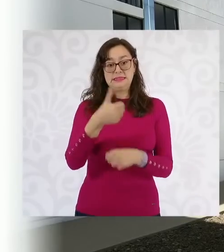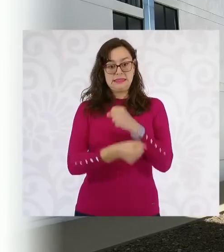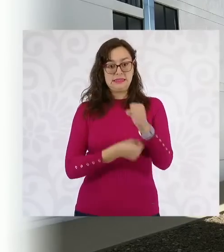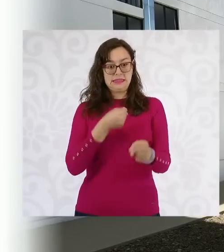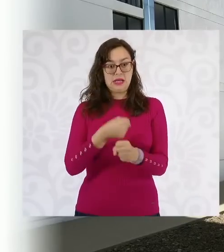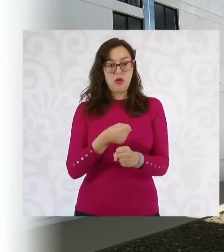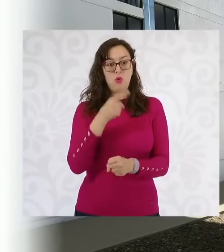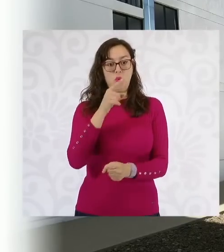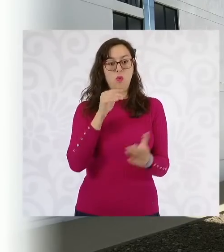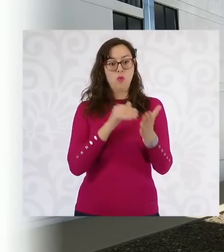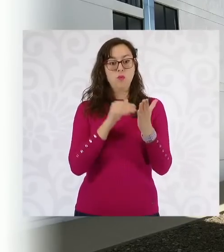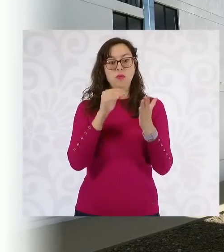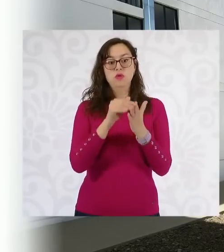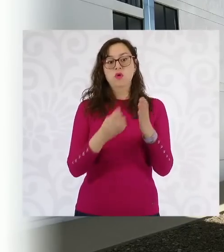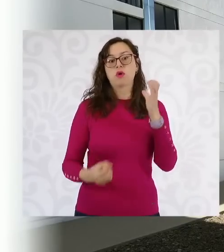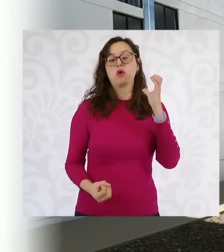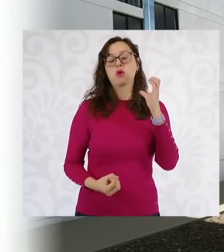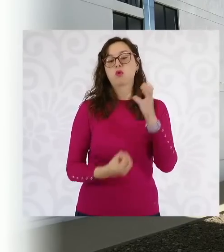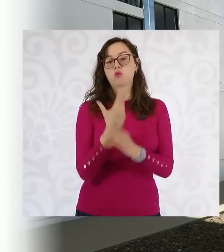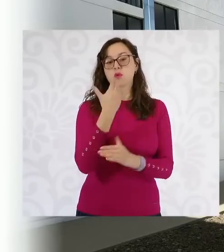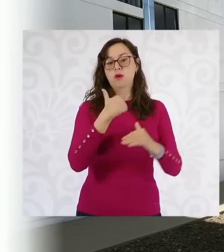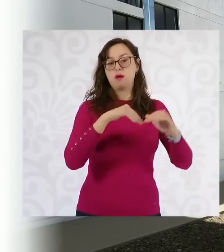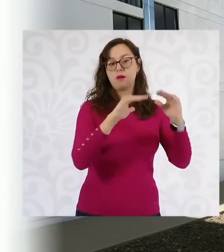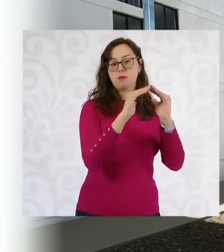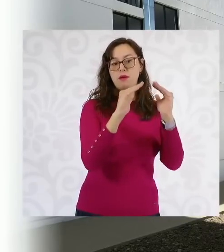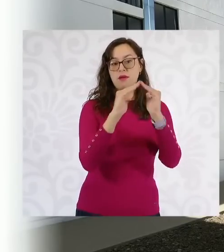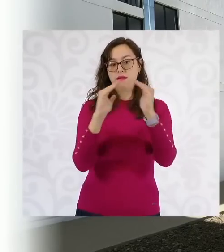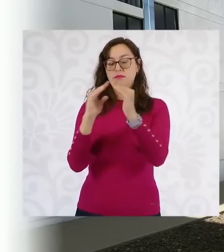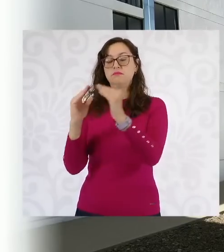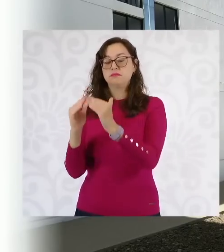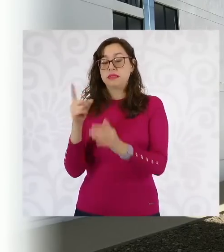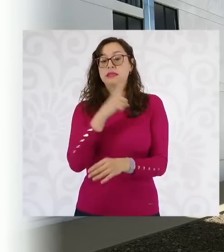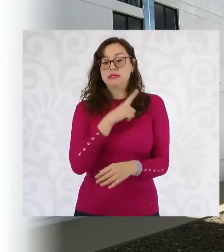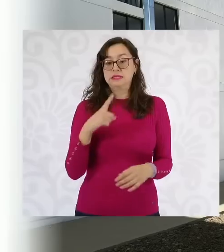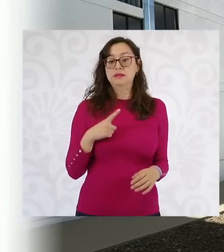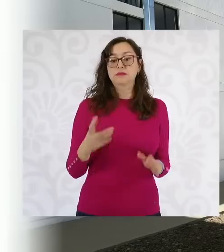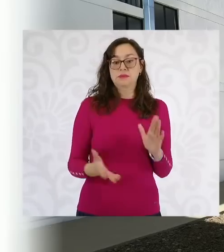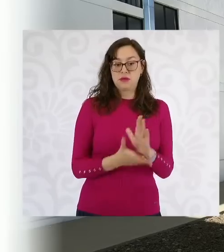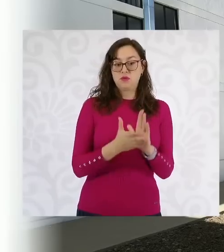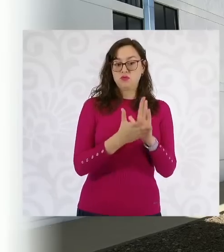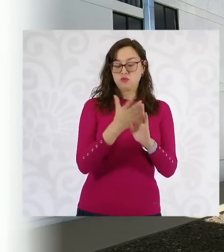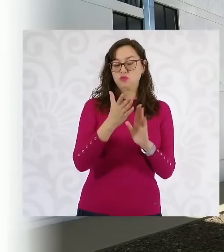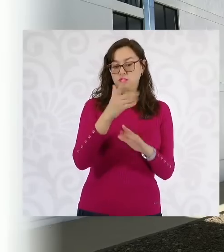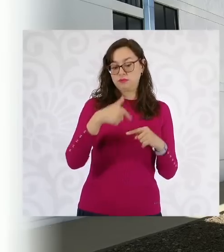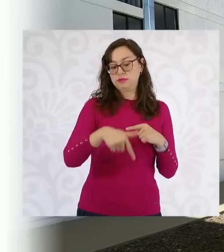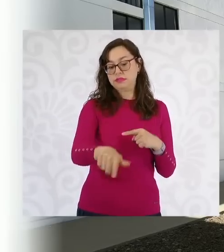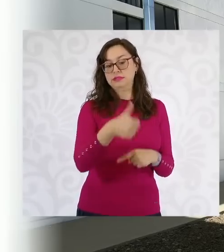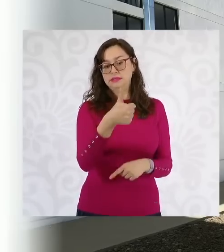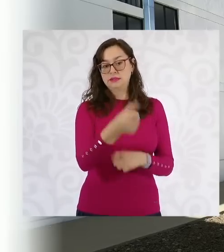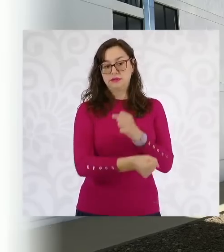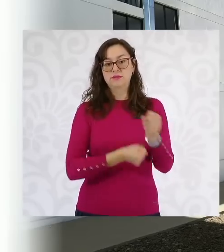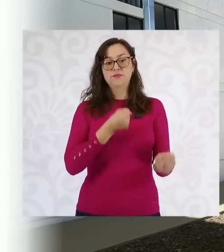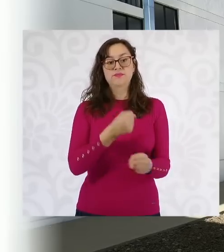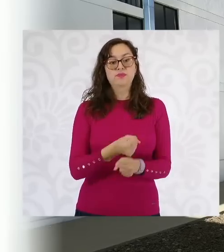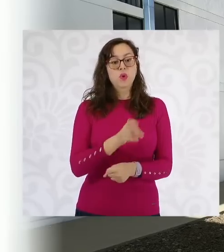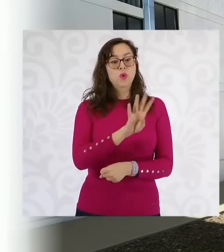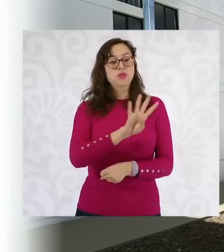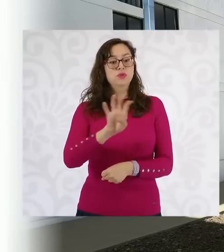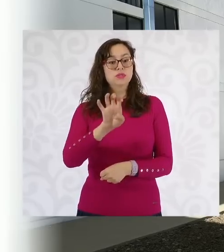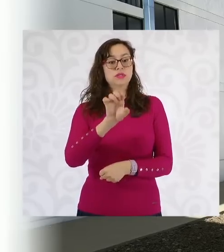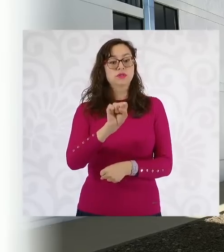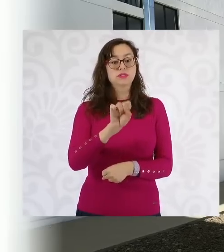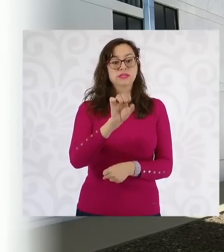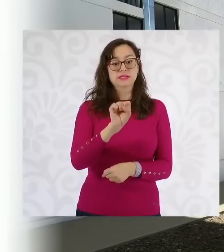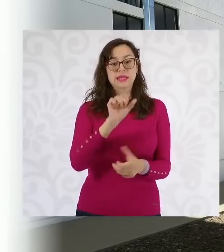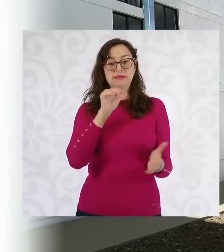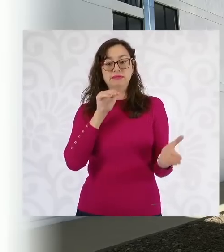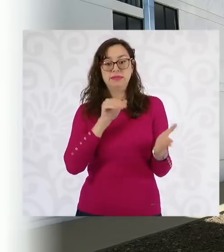de viviendas nuevas para cubrir en este sexenio 450,000 acciones de mejoramiento y ampliación que